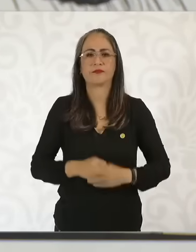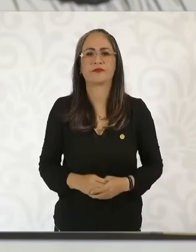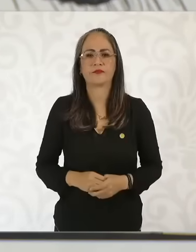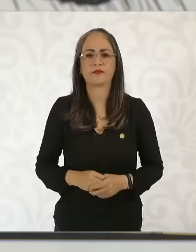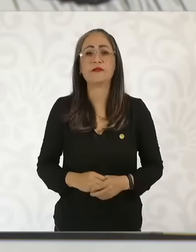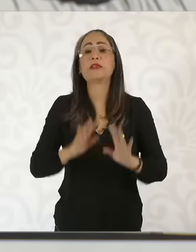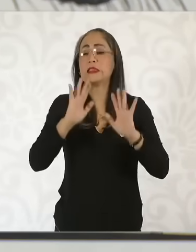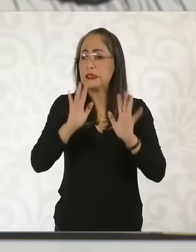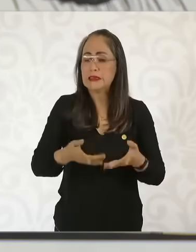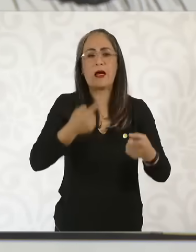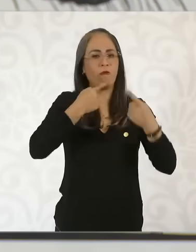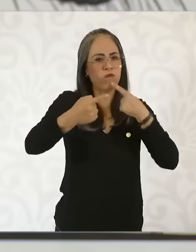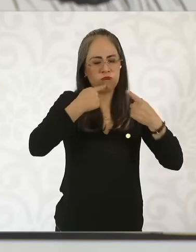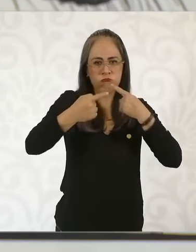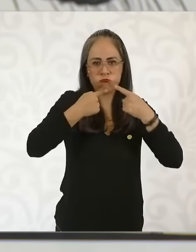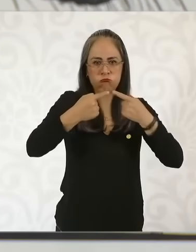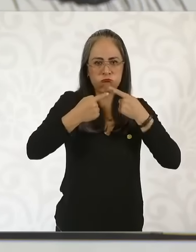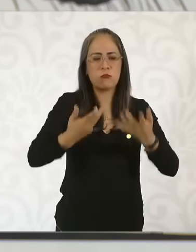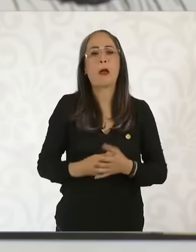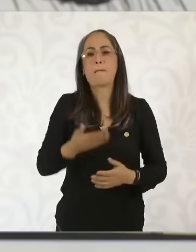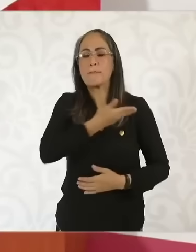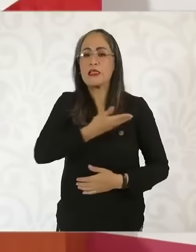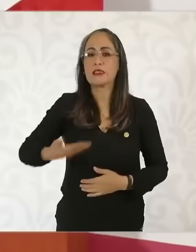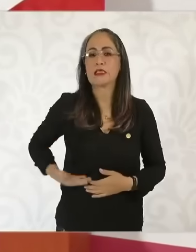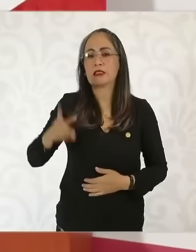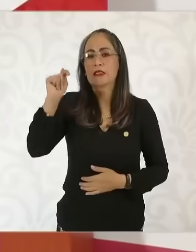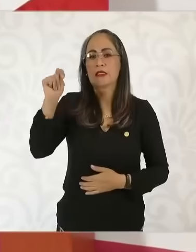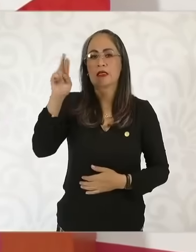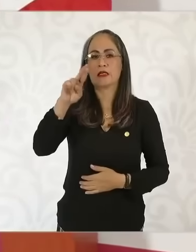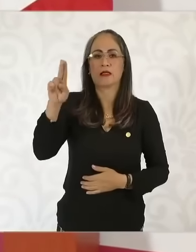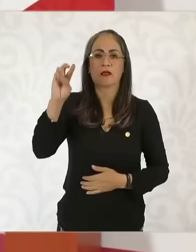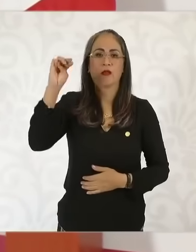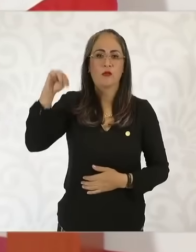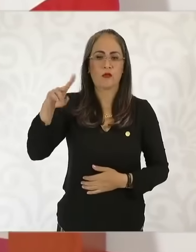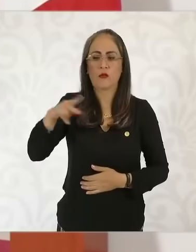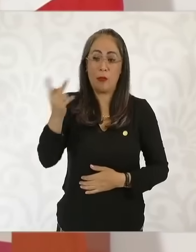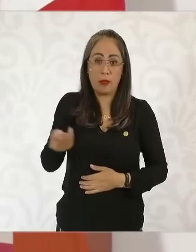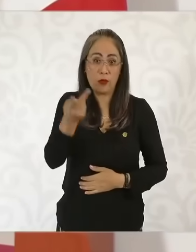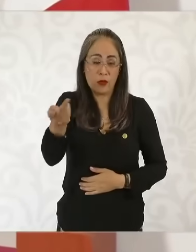la negociación. Entonces, el presidente Trump le preguntó a Marco Rubio, ¿es así? Y Marco Rubio le